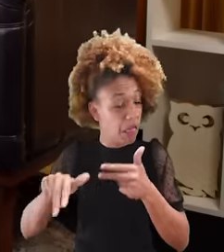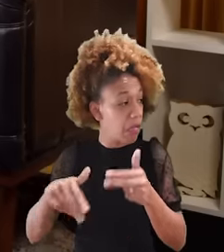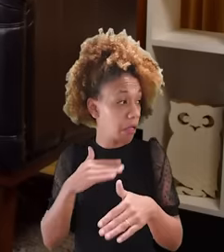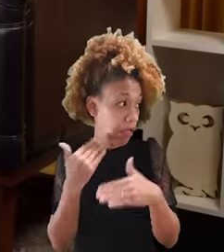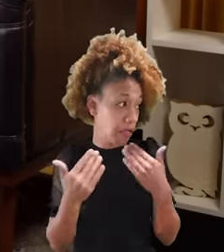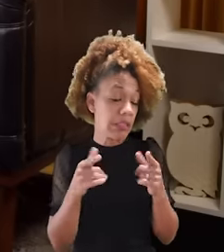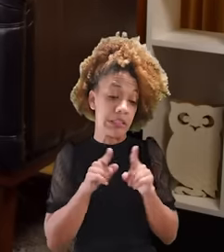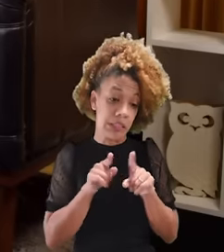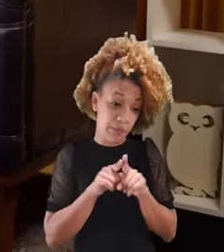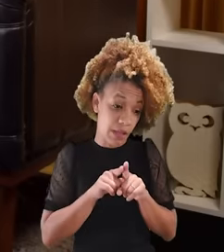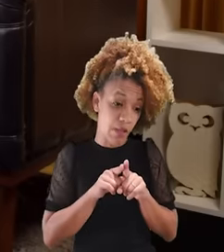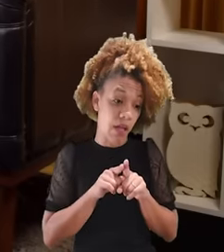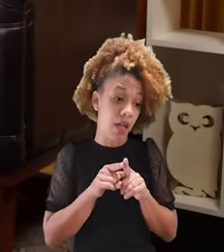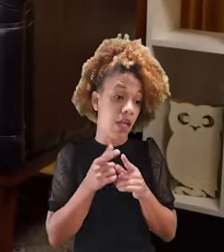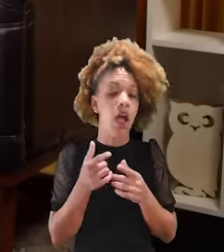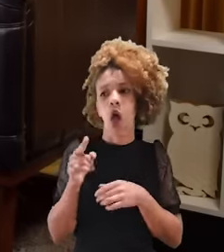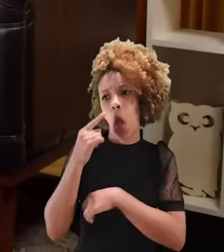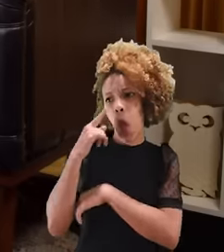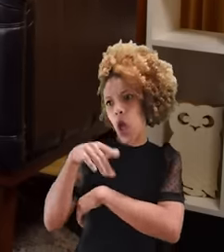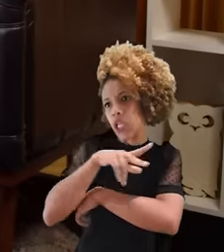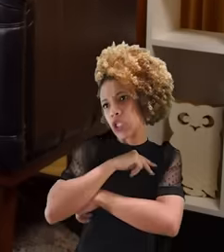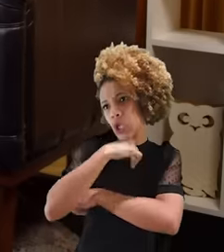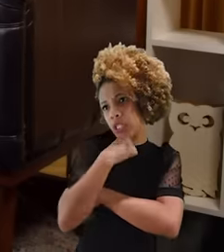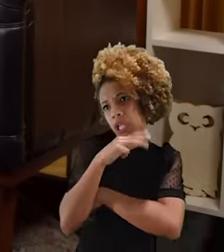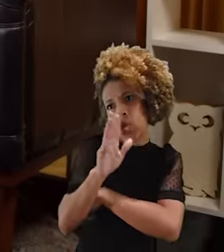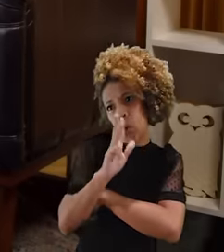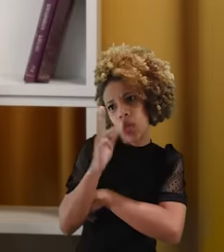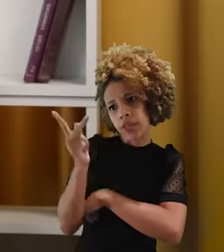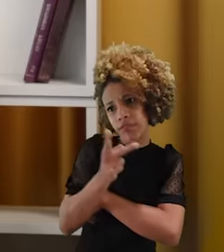inclusive quem está do lado falando assim olha que absurdo que o Lula tá falando às vezes se